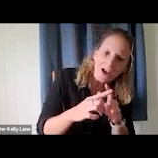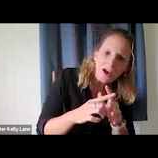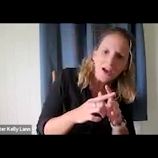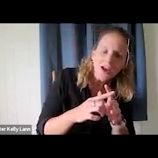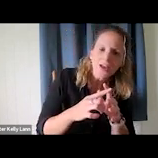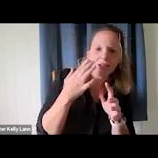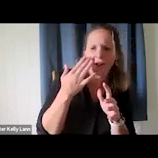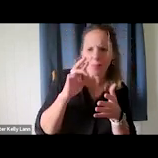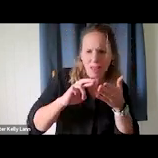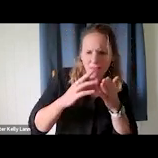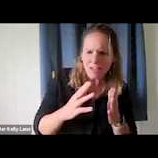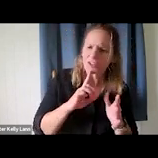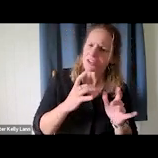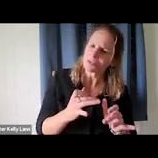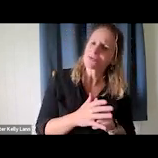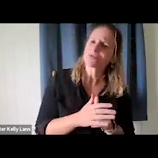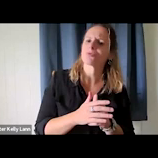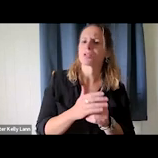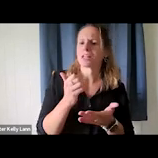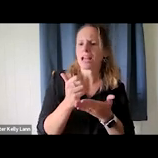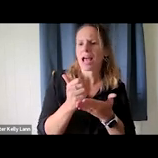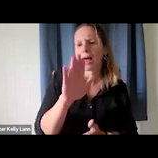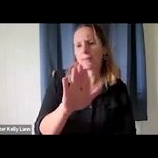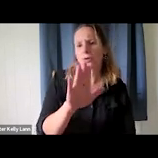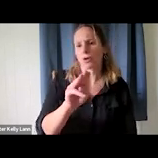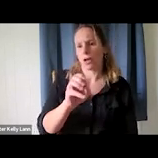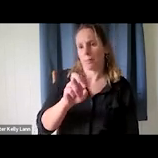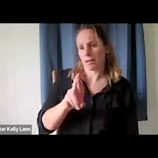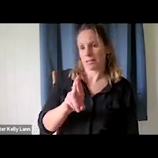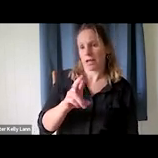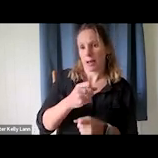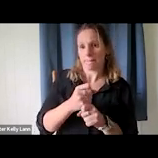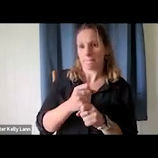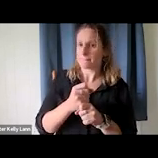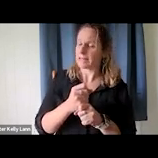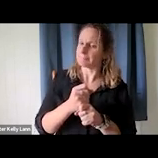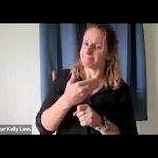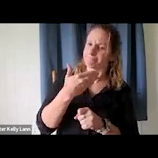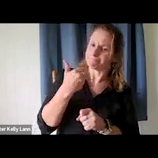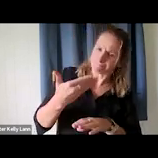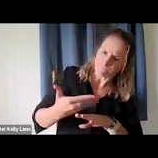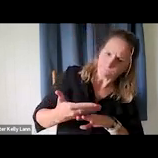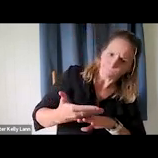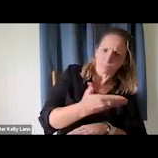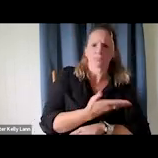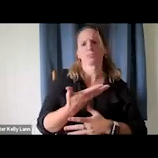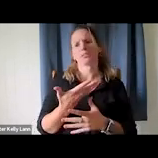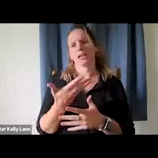Realmente ha ayudado a sus MSR y realmente los ha hecho más completos al momento de proporcionar información al DDS.